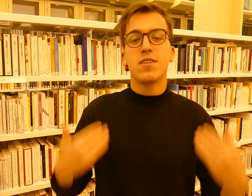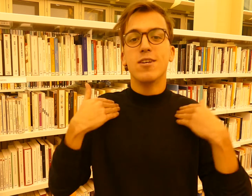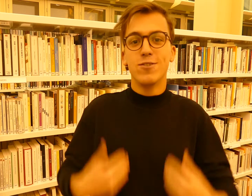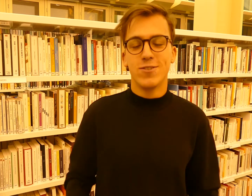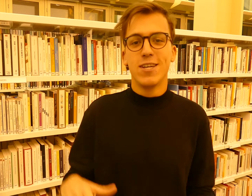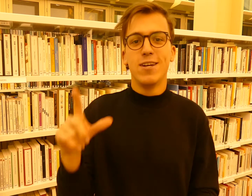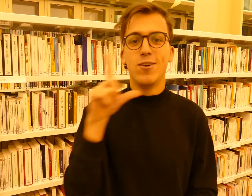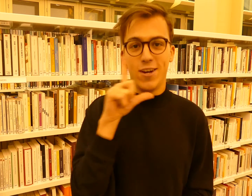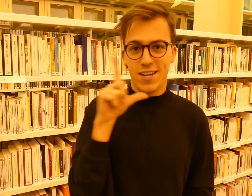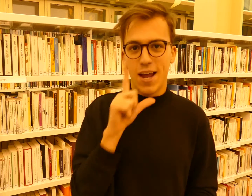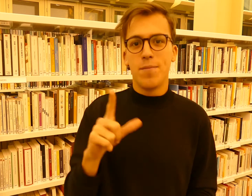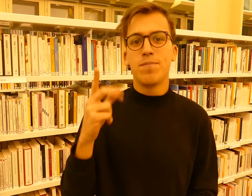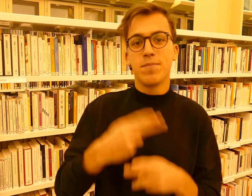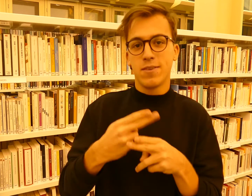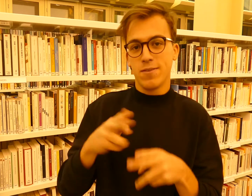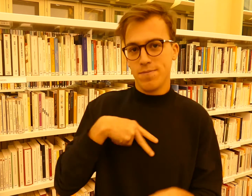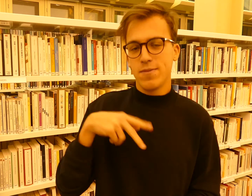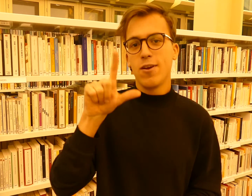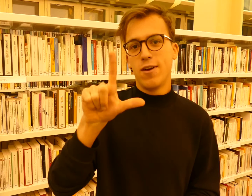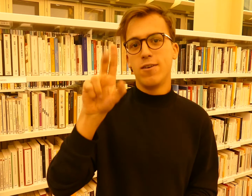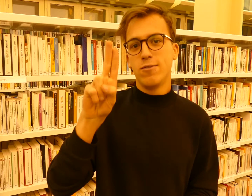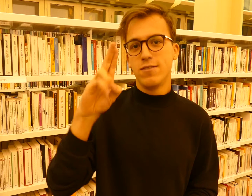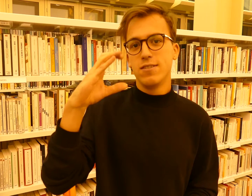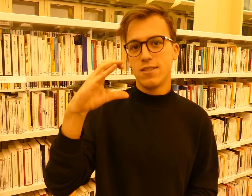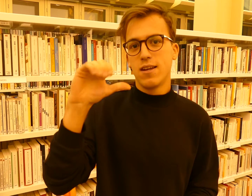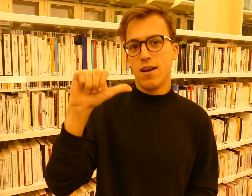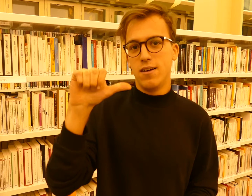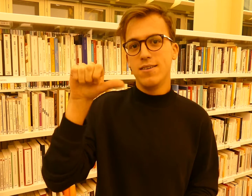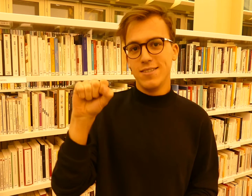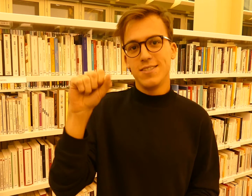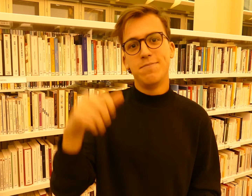Je suis Lucas (prénom signé) L U C A S (en dactylologie)